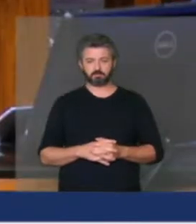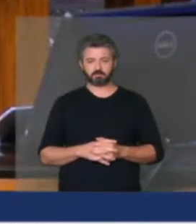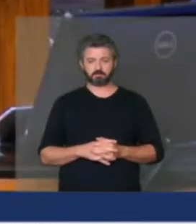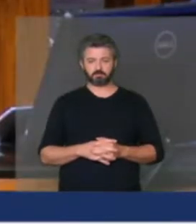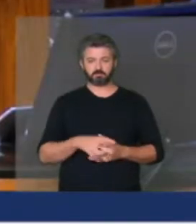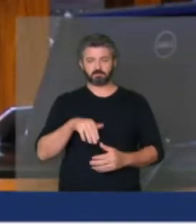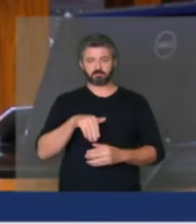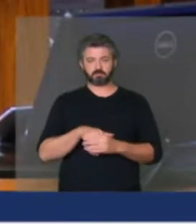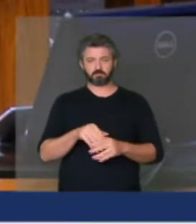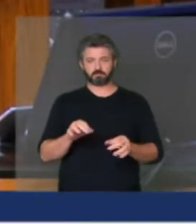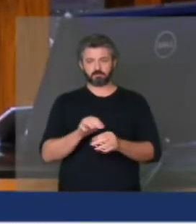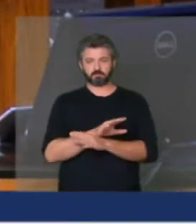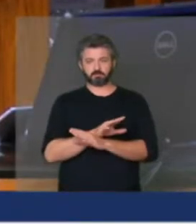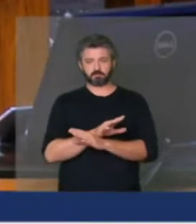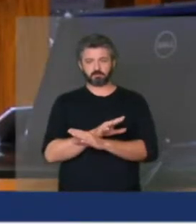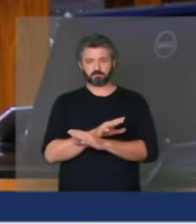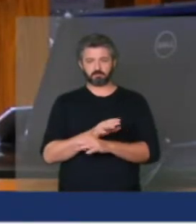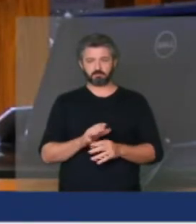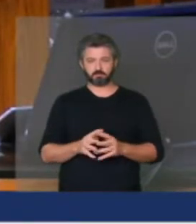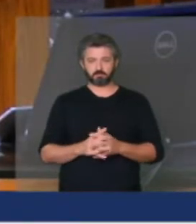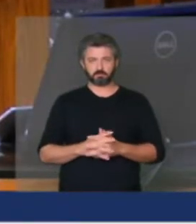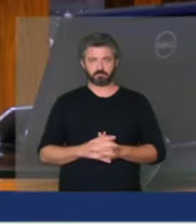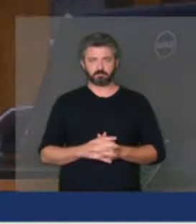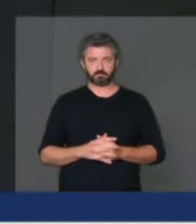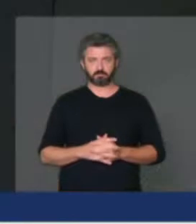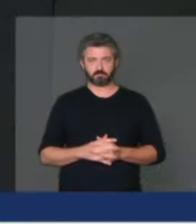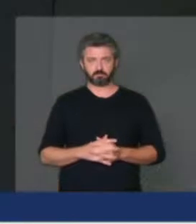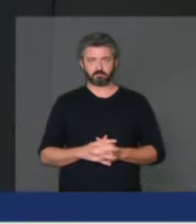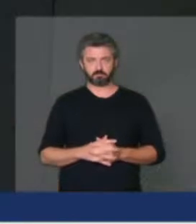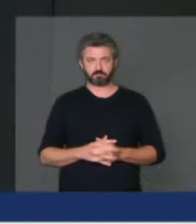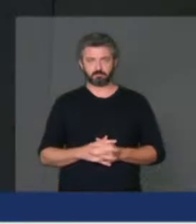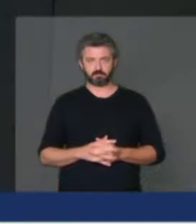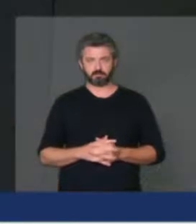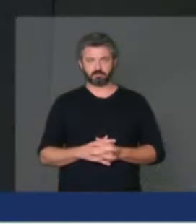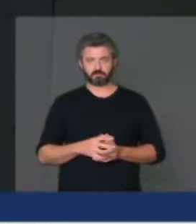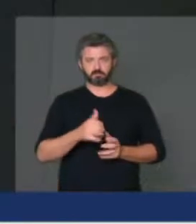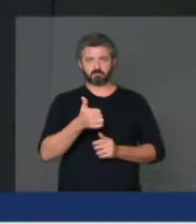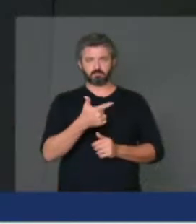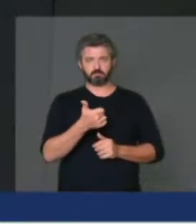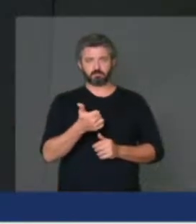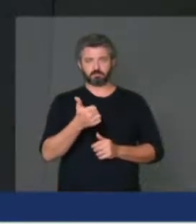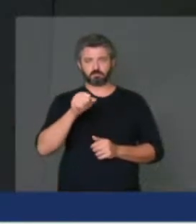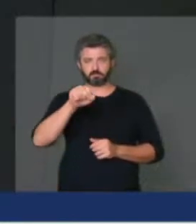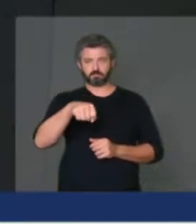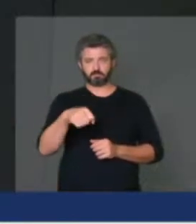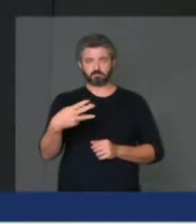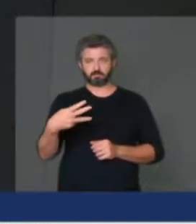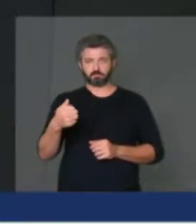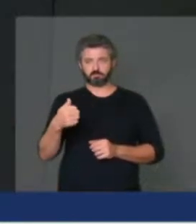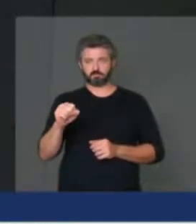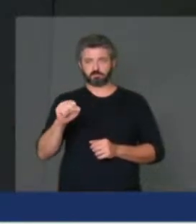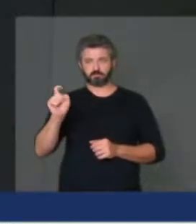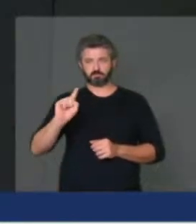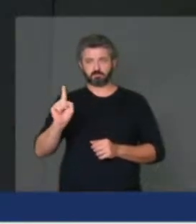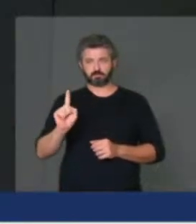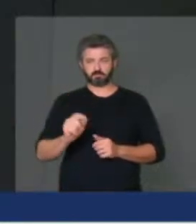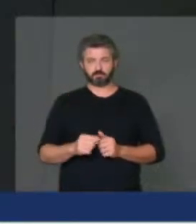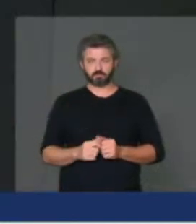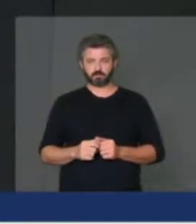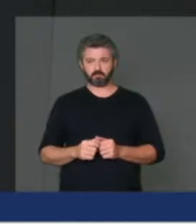ENCERRADA A VOTAÇÃO. 121 VOTOS SIM, 318 VOTOS NÃO. -- [DEPUTADA]: PRESIDENTE SÓ PARA CONSIGNAR O MEU VOTO QUE EU ACABEI NÃ O... NÃO VOTANDO. -- [PRESIDENTE]: TUDO